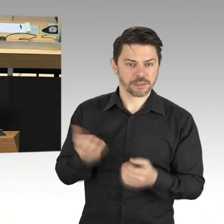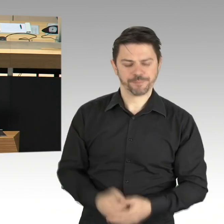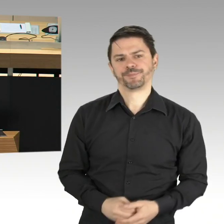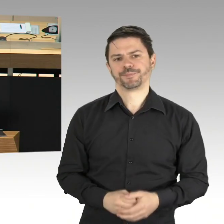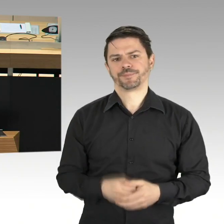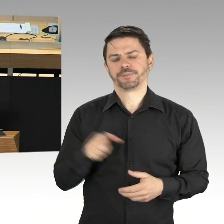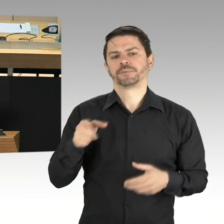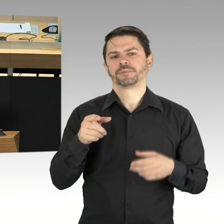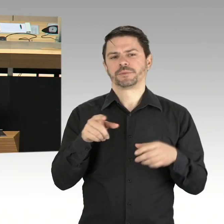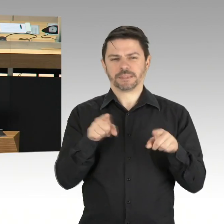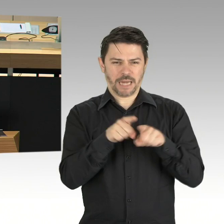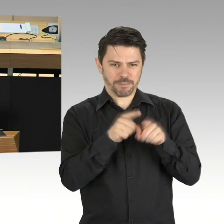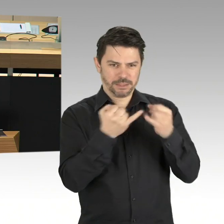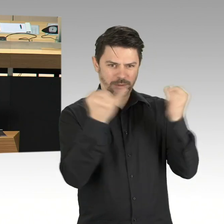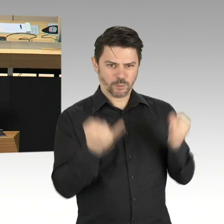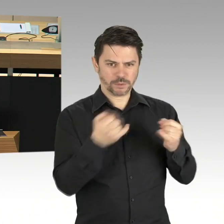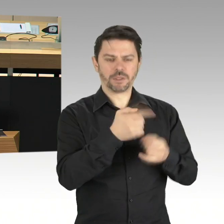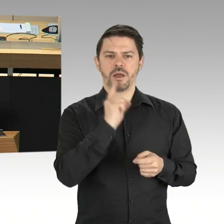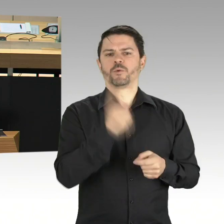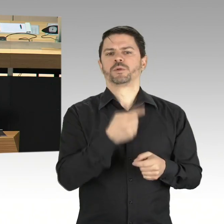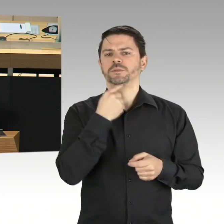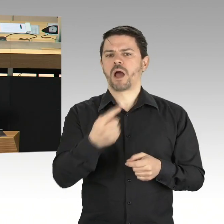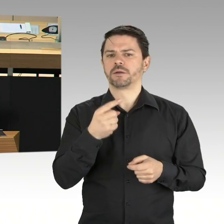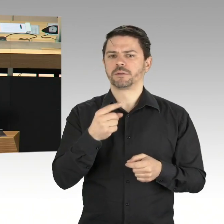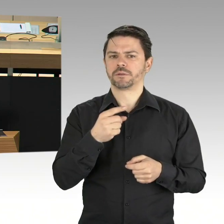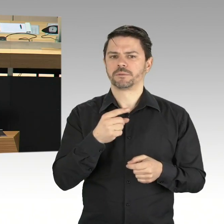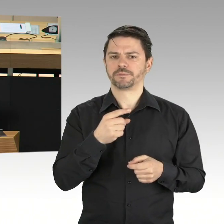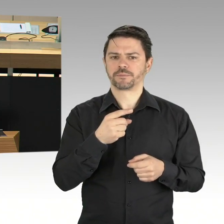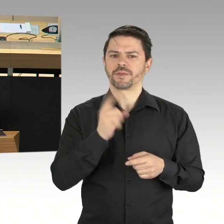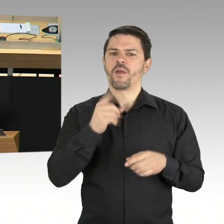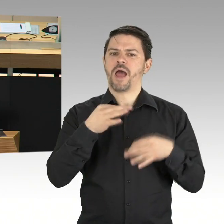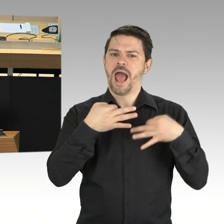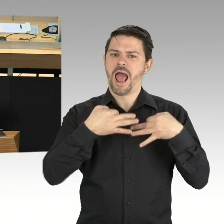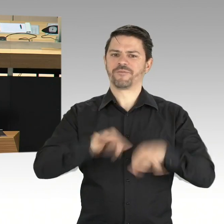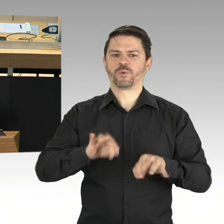"Mit dem Mietendeckel verlieren die Mietpreise ihre Allokationsfunktion."